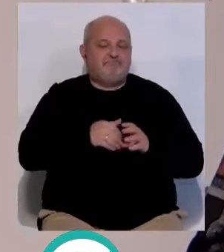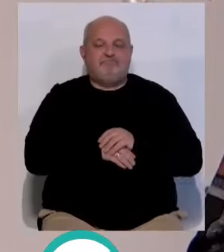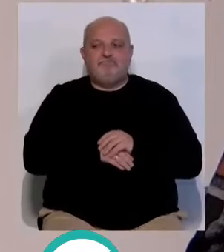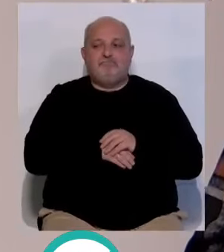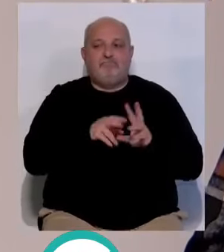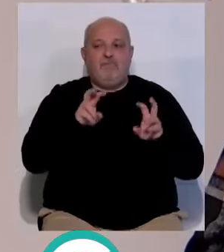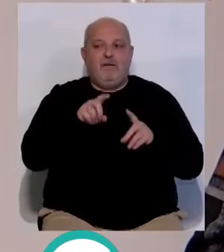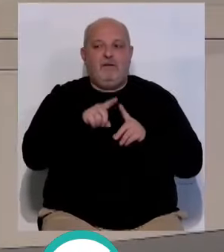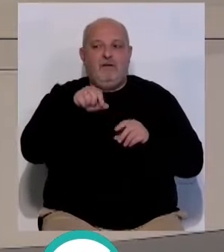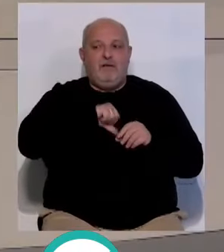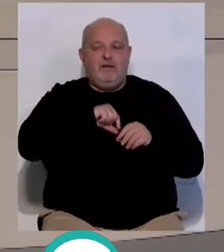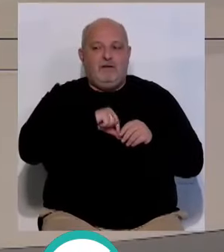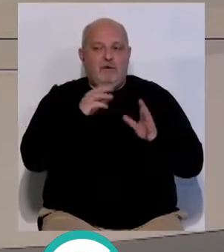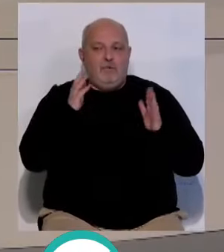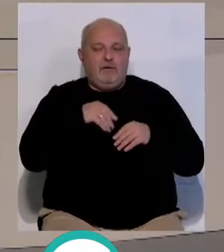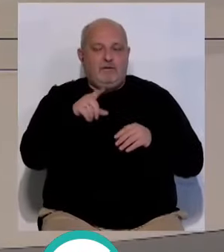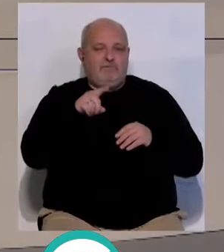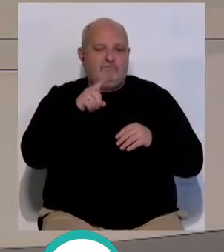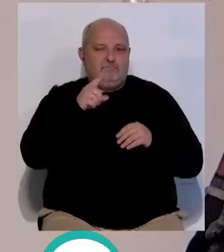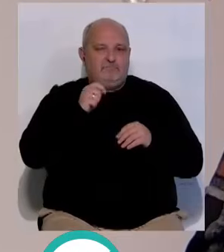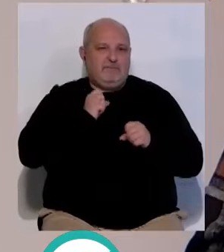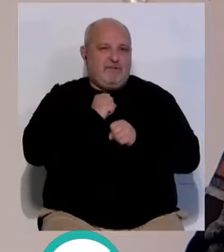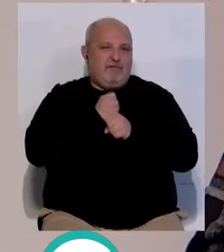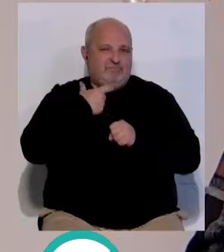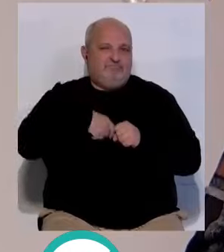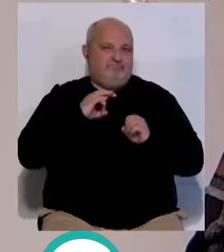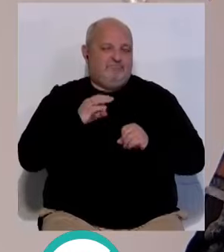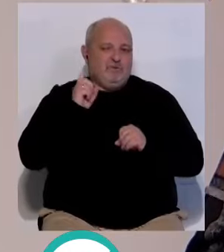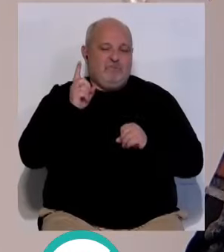caso no no hay teatro no Bueno pero sabes que en esta profesión hay que estar preparado porque te